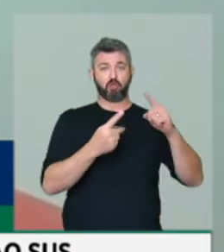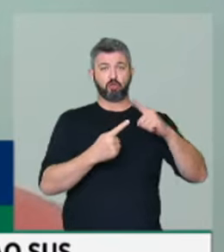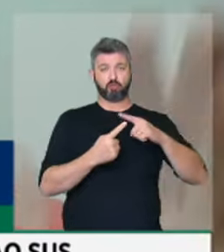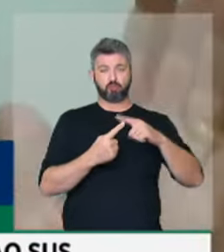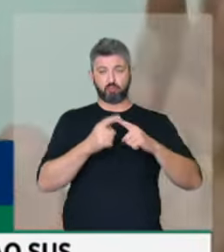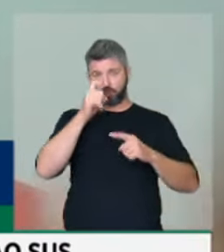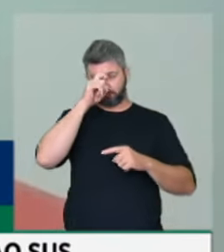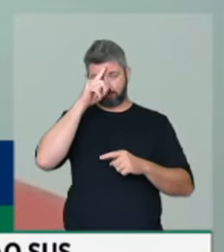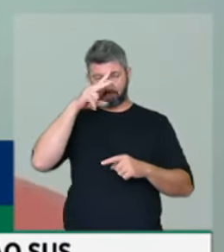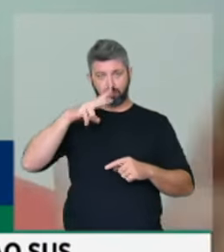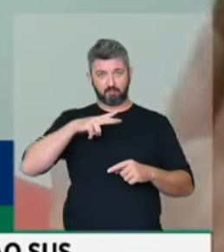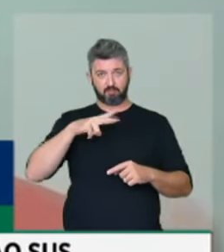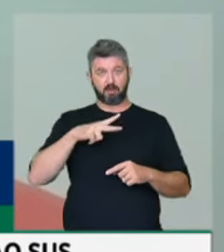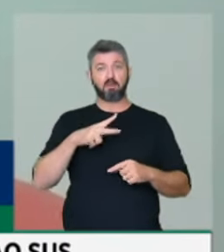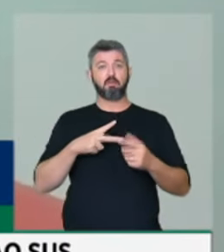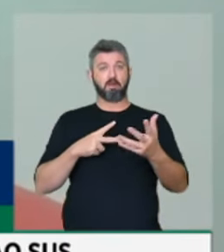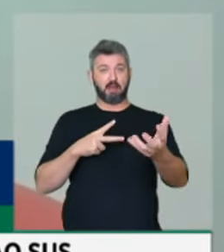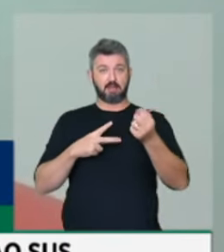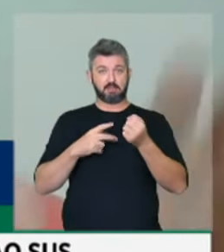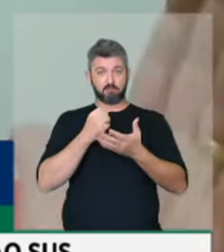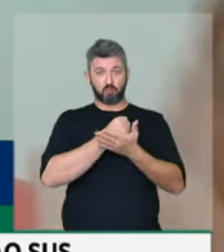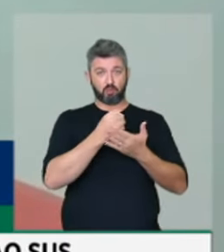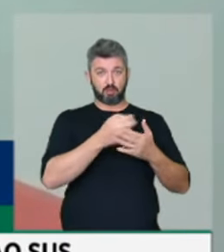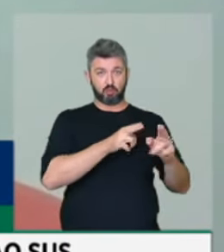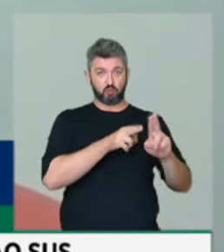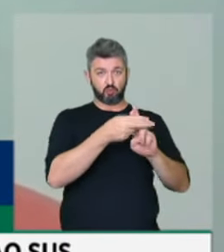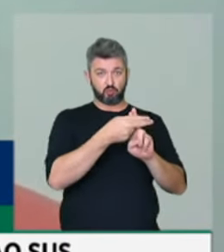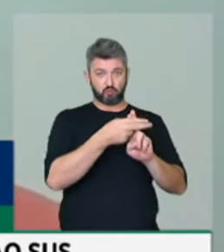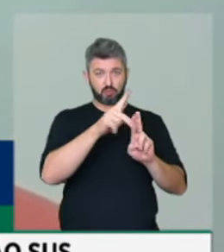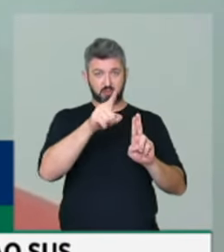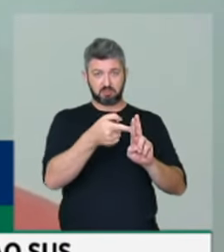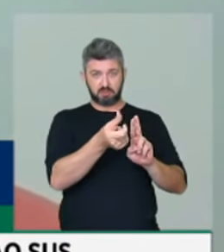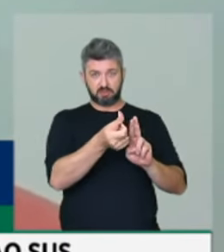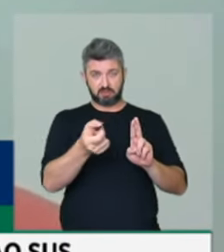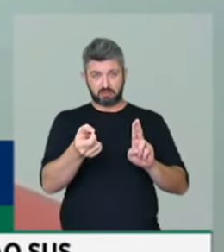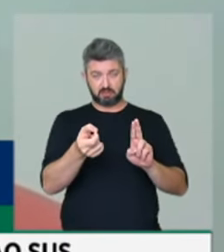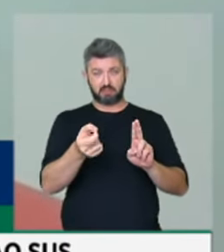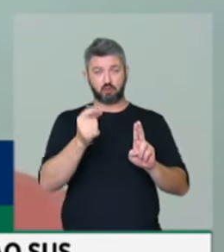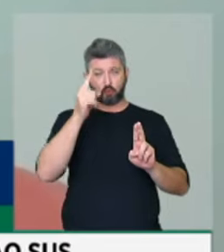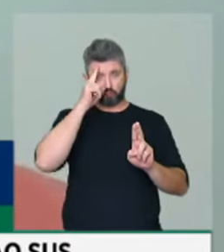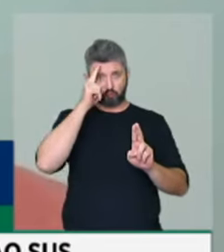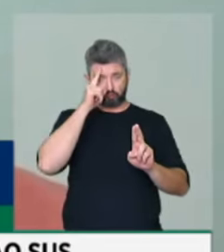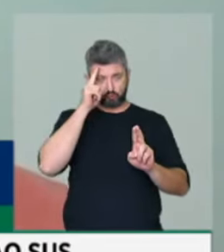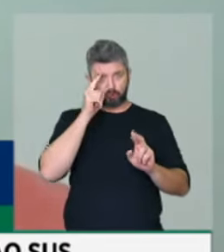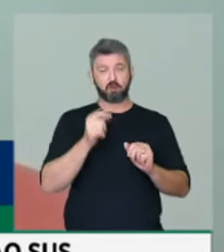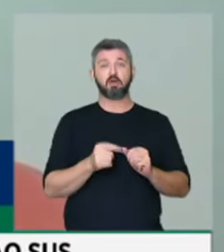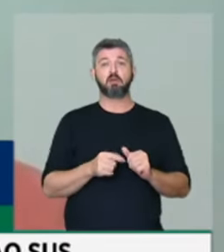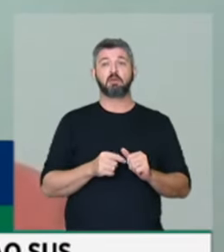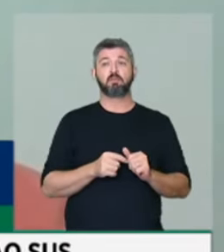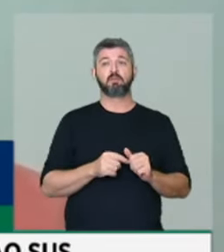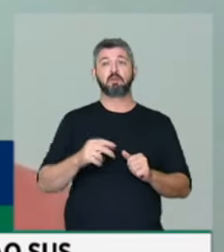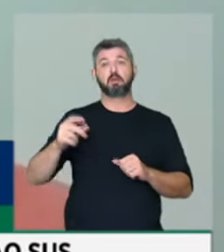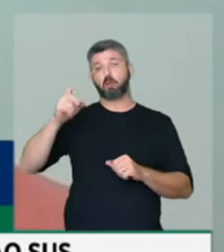DIÁRIA DE UTI E HOSPITAIS PRIVADOS PRIVILEGIADOS QUE TERÃO DIÁRIA NO VALOR QUE